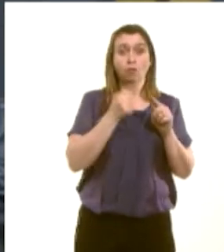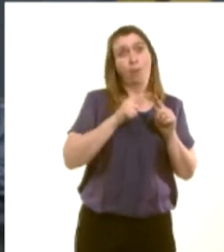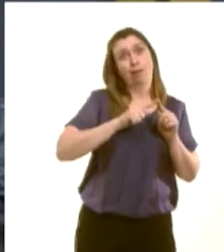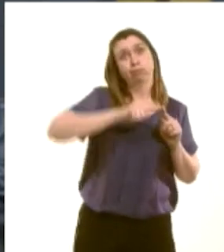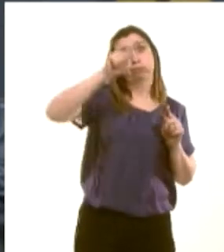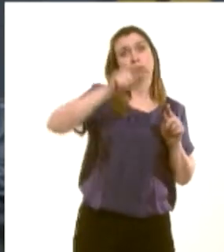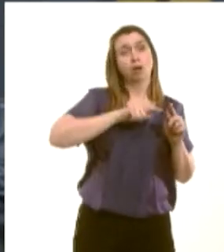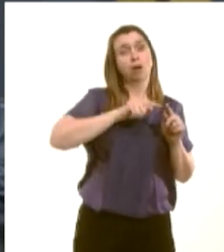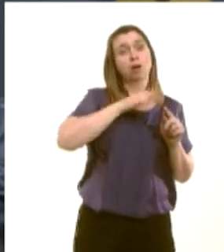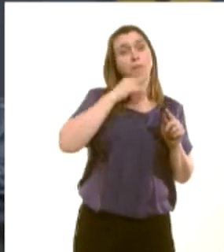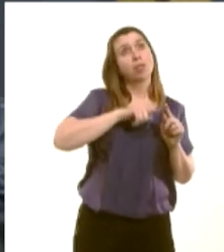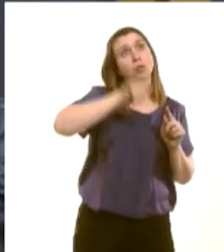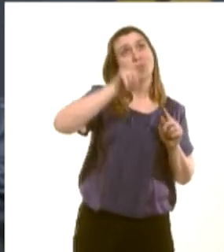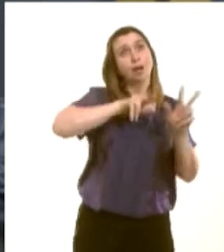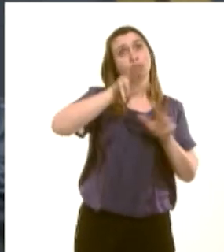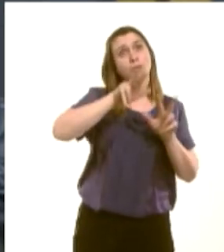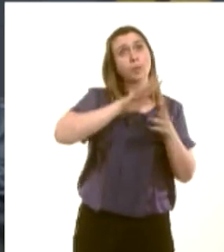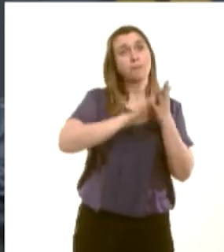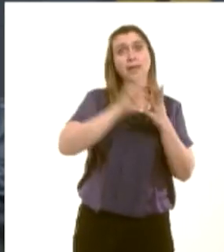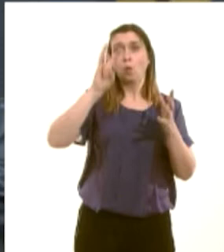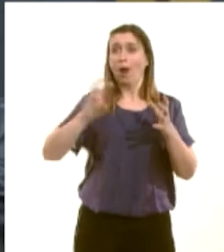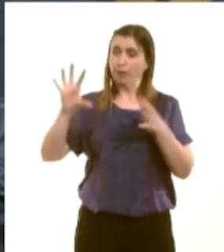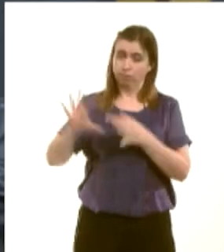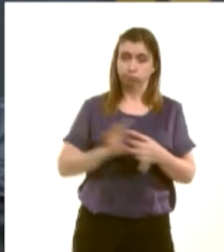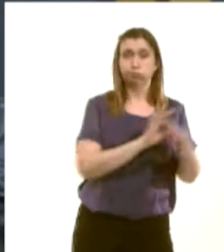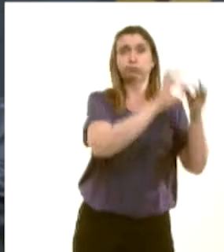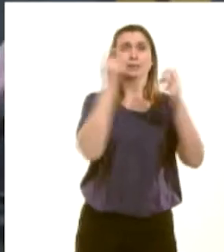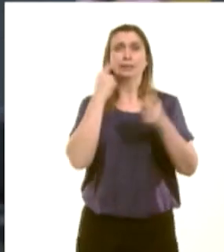gyfan. Fe gafwyd cefnogaeth yn y cyfarfod cyhoeddus yna gen i, Rhodri Glyn Thomas, a